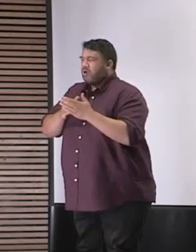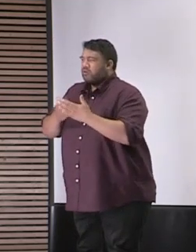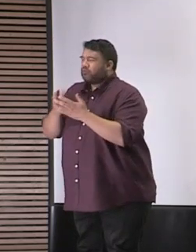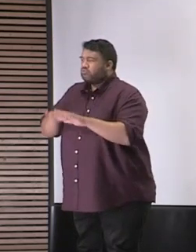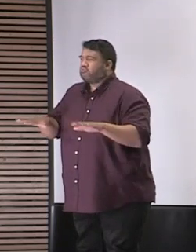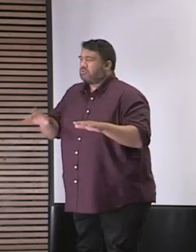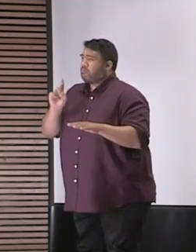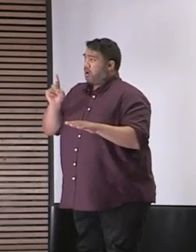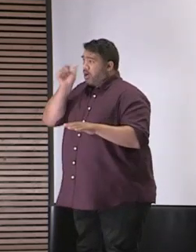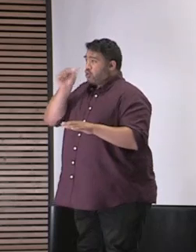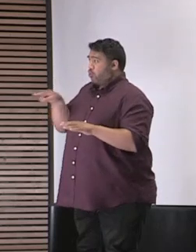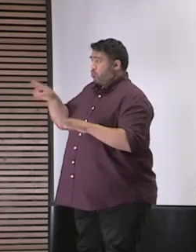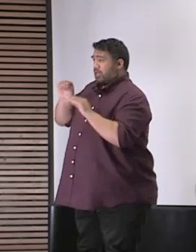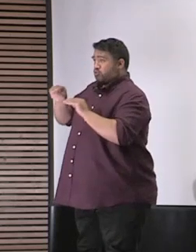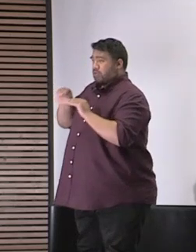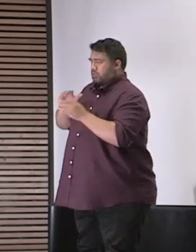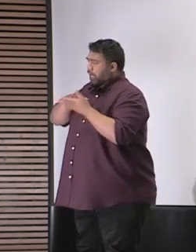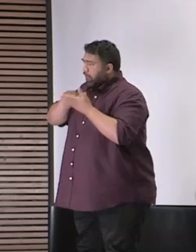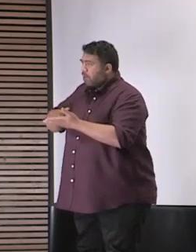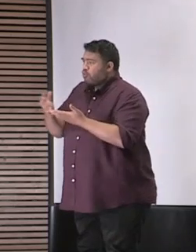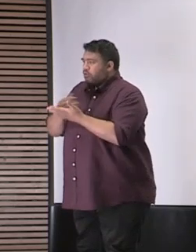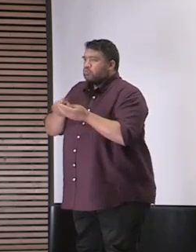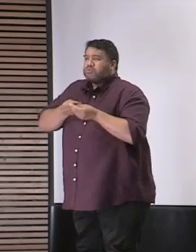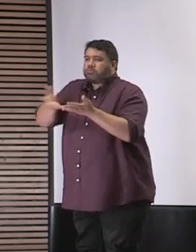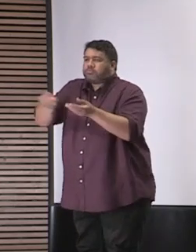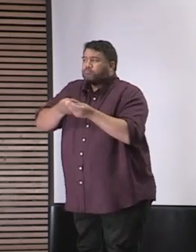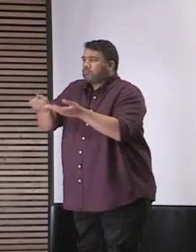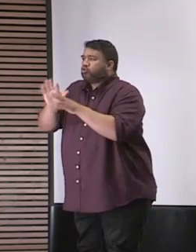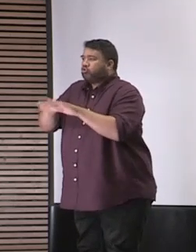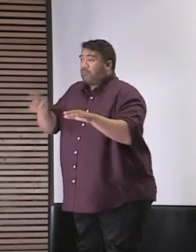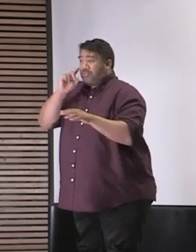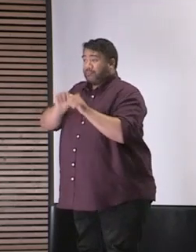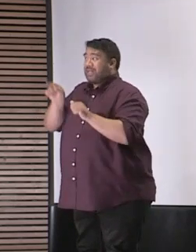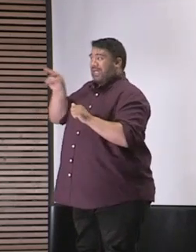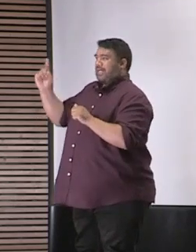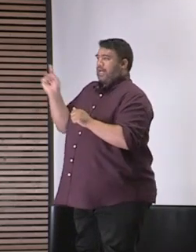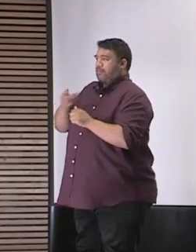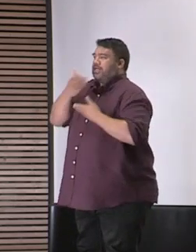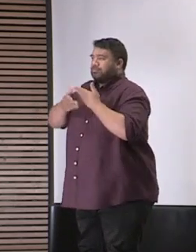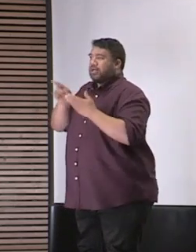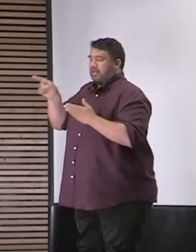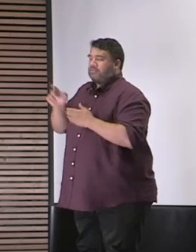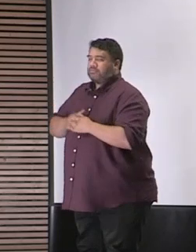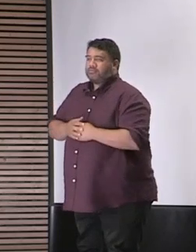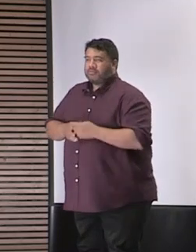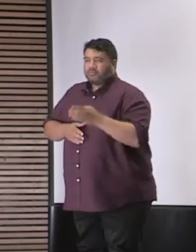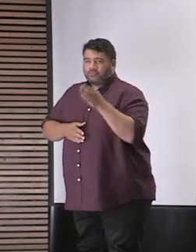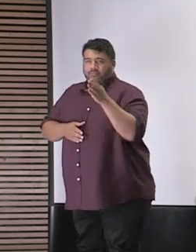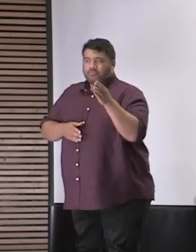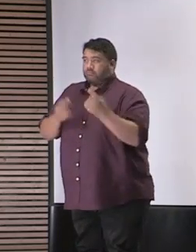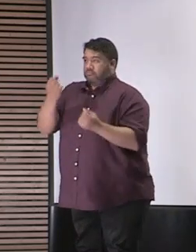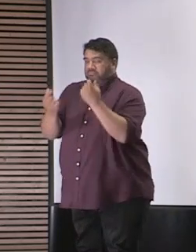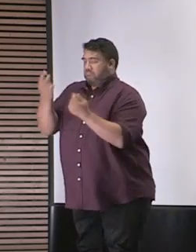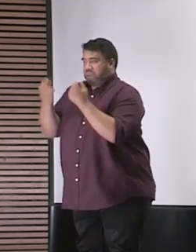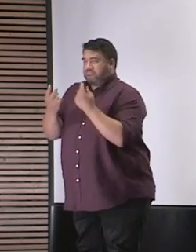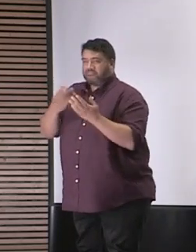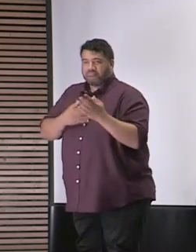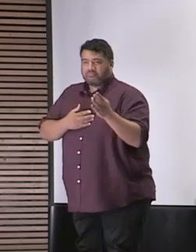actualización sobre el trabajo